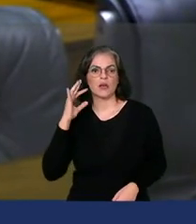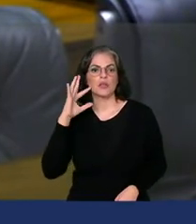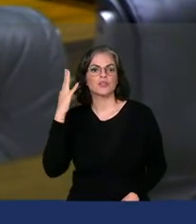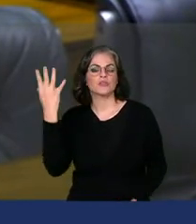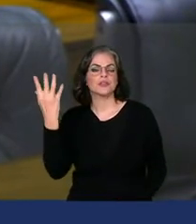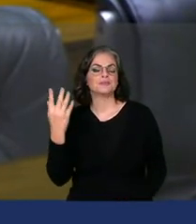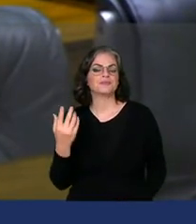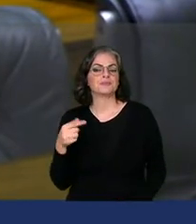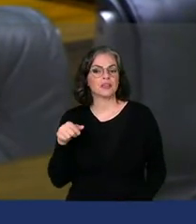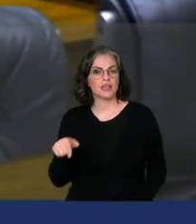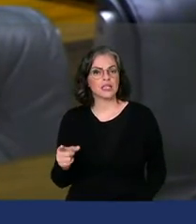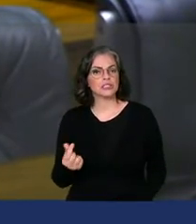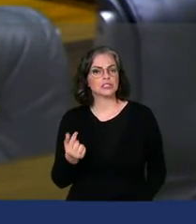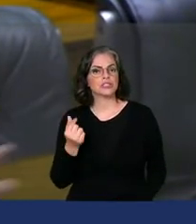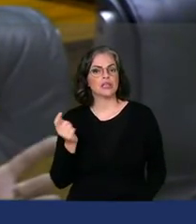PROVIMENTO PARA QUE ESSE FUNDO ÉQUELES QUE ESTÃO PUNO BLIZ